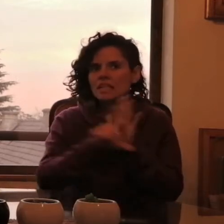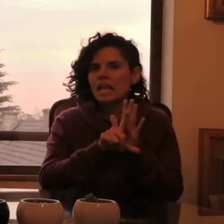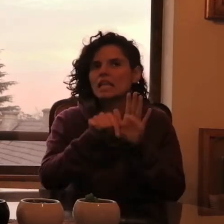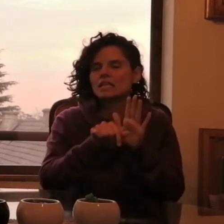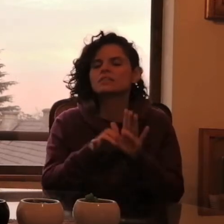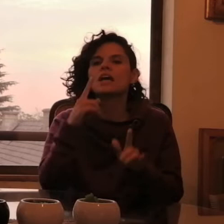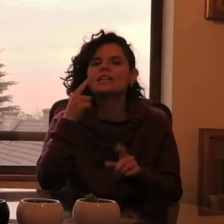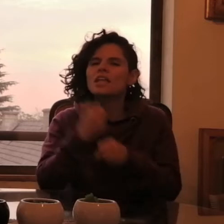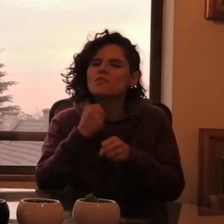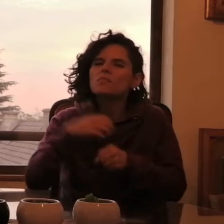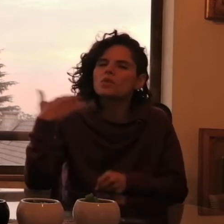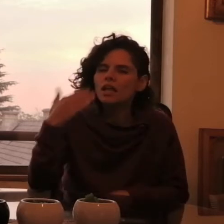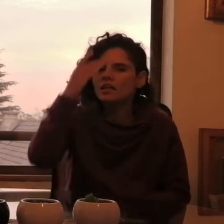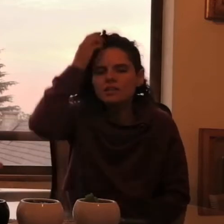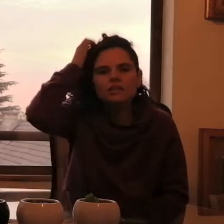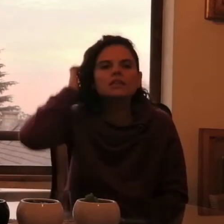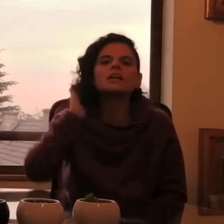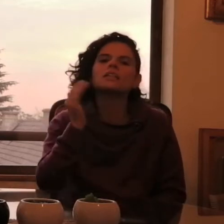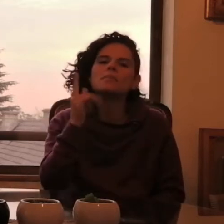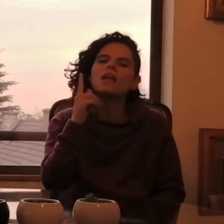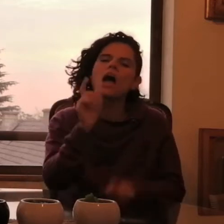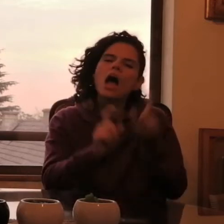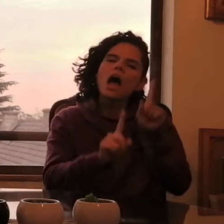importantes y control hacia controles de proyectos, cosas de ese tipo